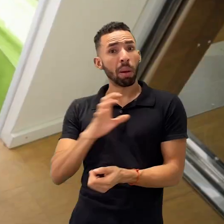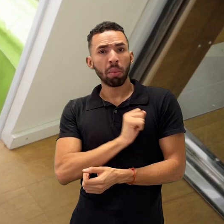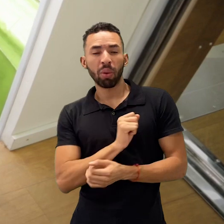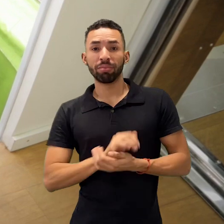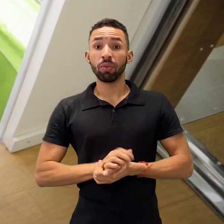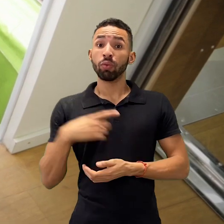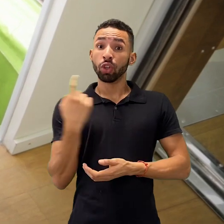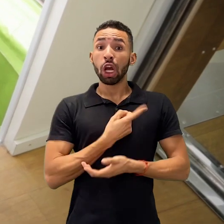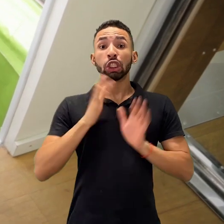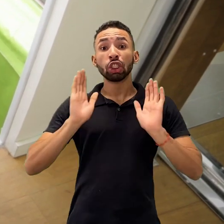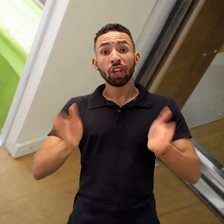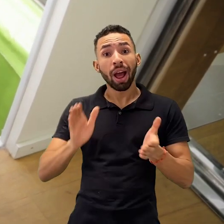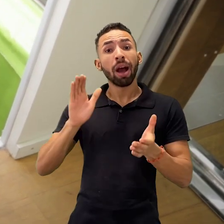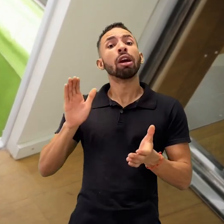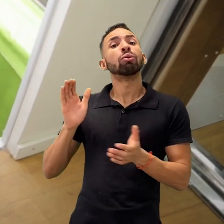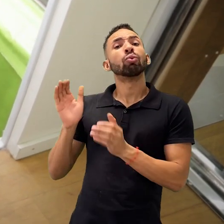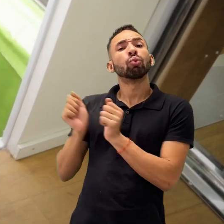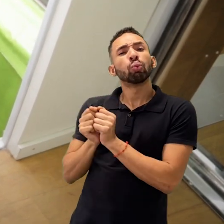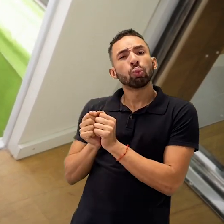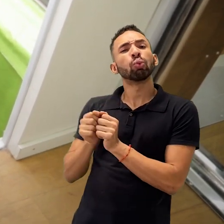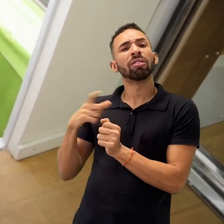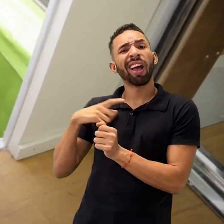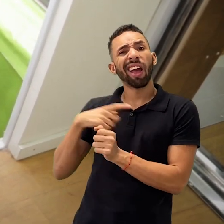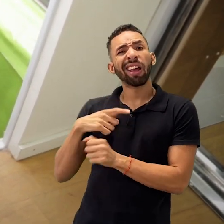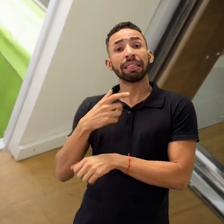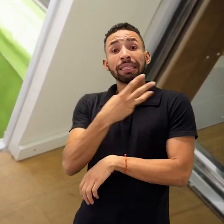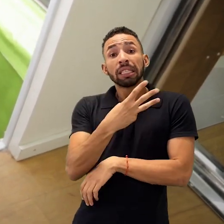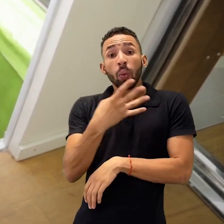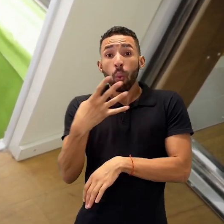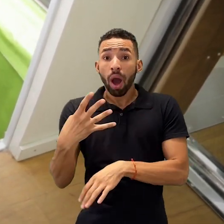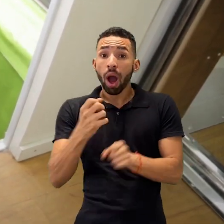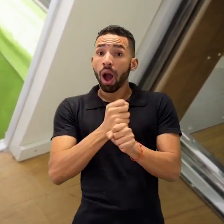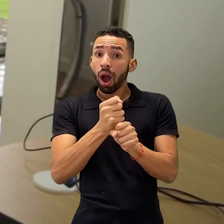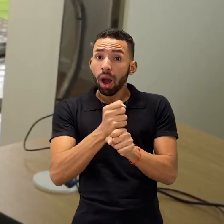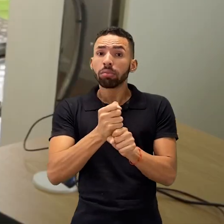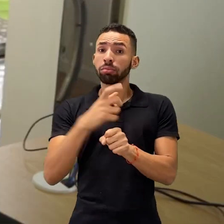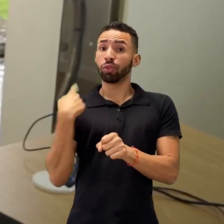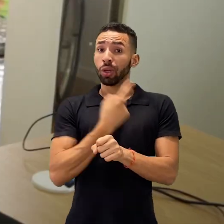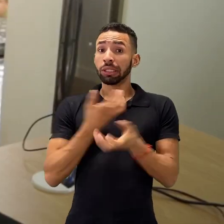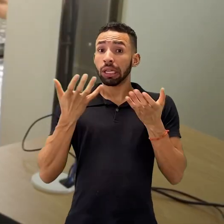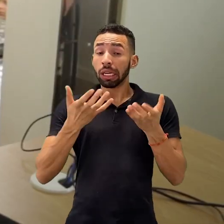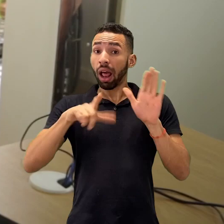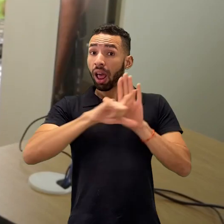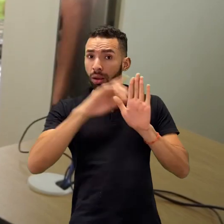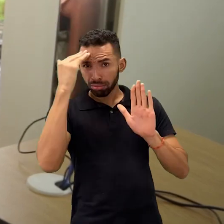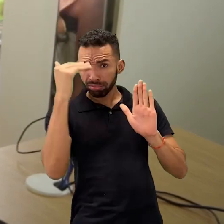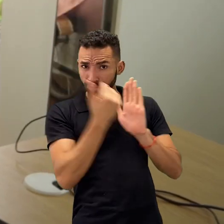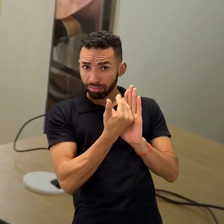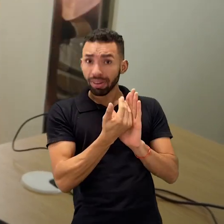Olha, a gente tá junto há 34 anos e a gente queria regularizar, ter um papel.